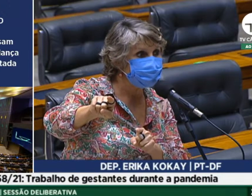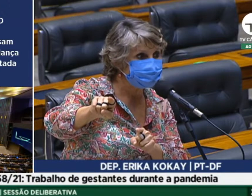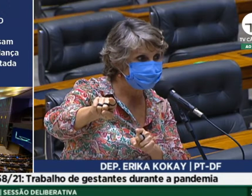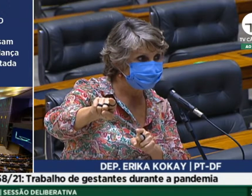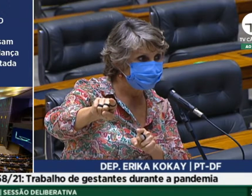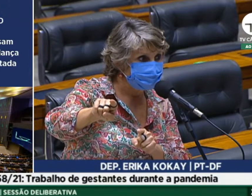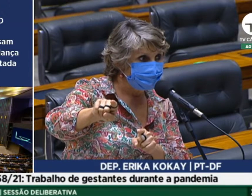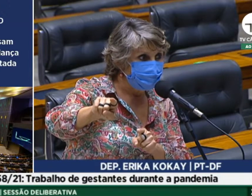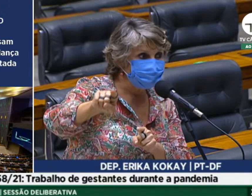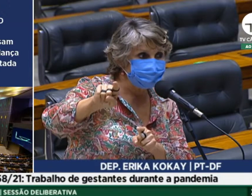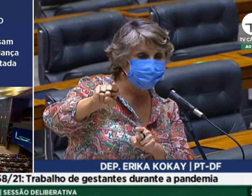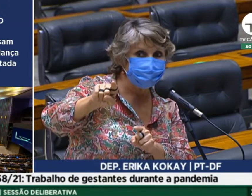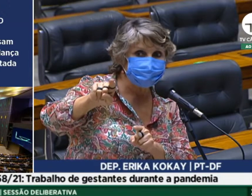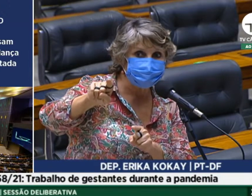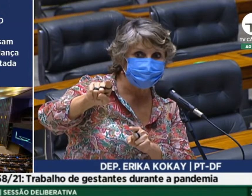TIPO DE SEGURANÇA OU SEM UMA SEGURANÇA QUE POSSA DIZER QUE